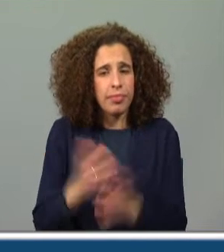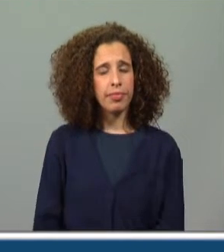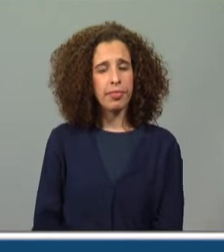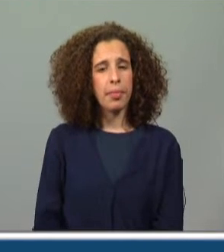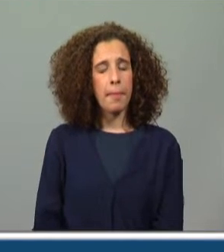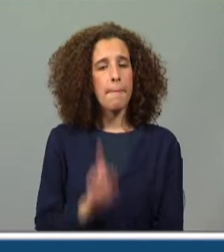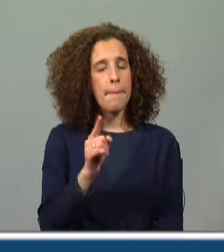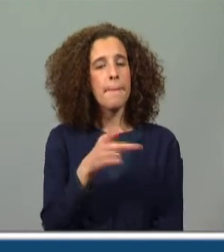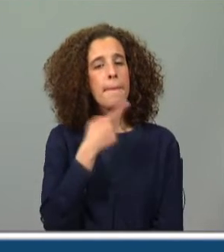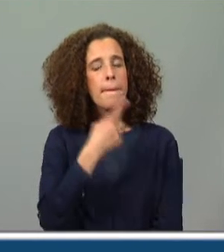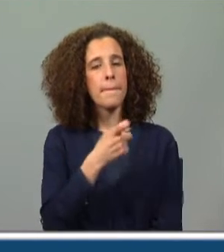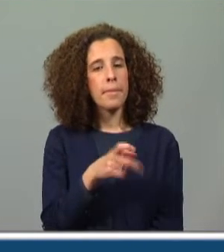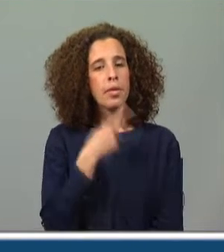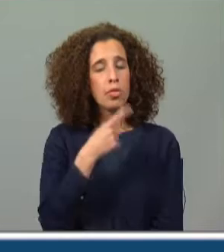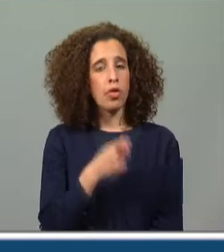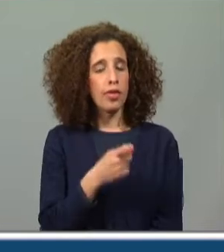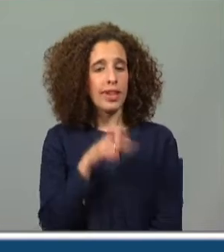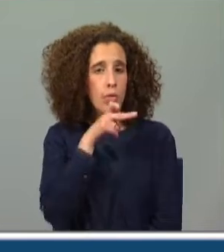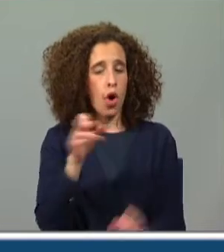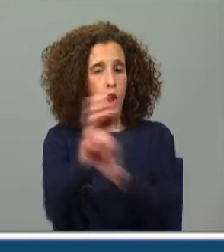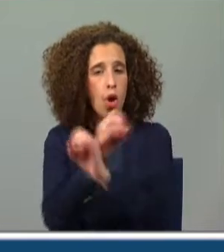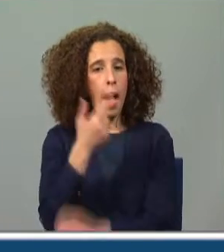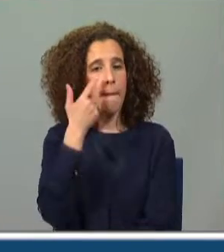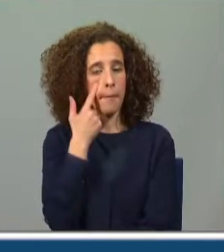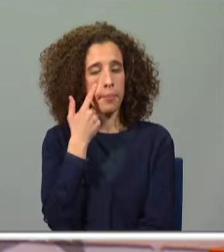esta pergunta que é uma pergunta retórica mostra 這個問題就是一個問題修辭表演